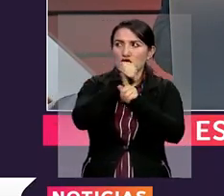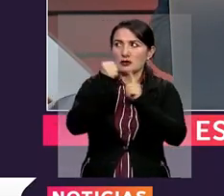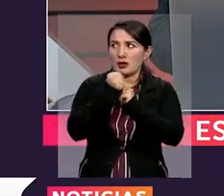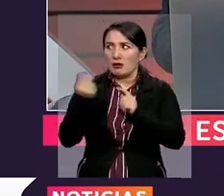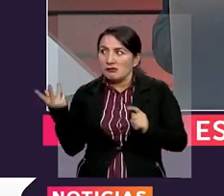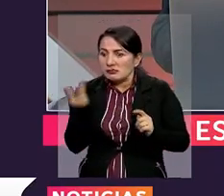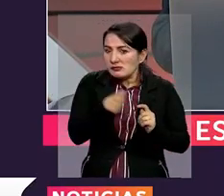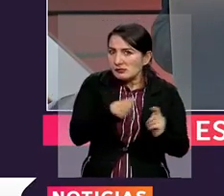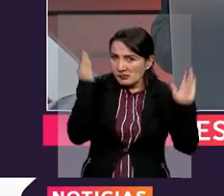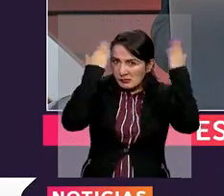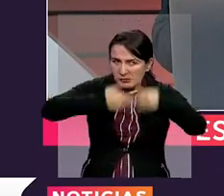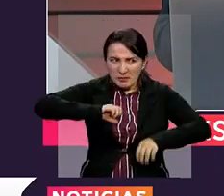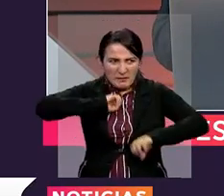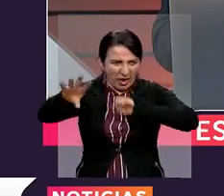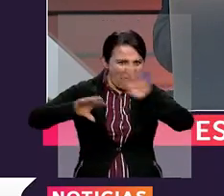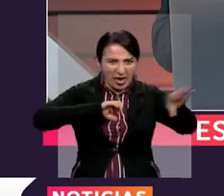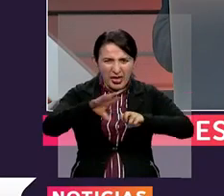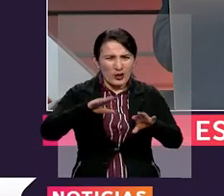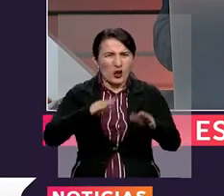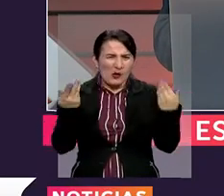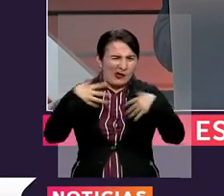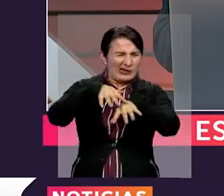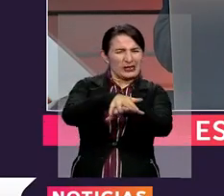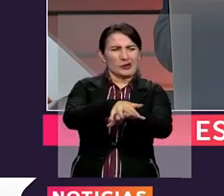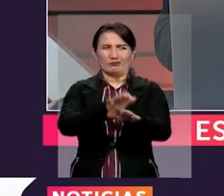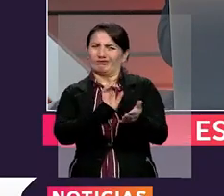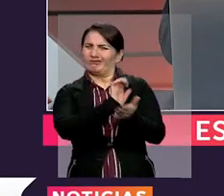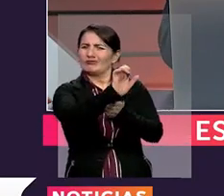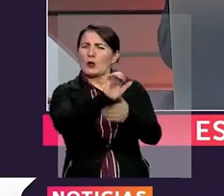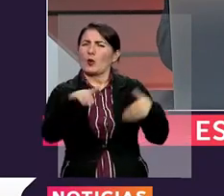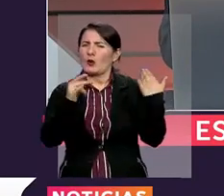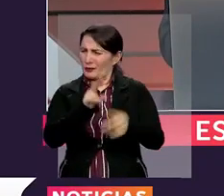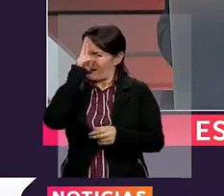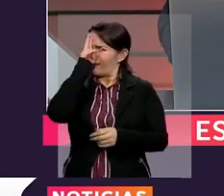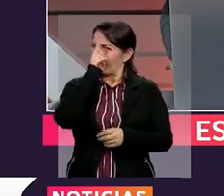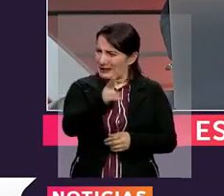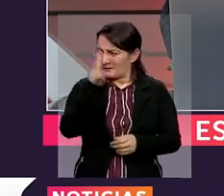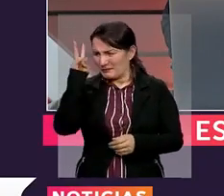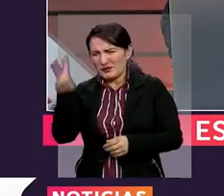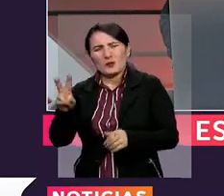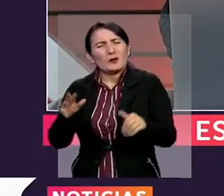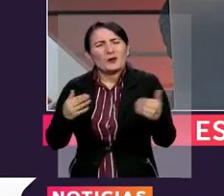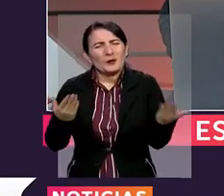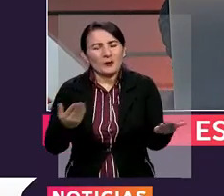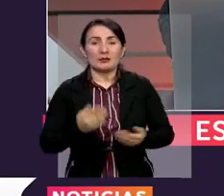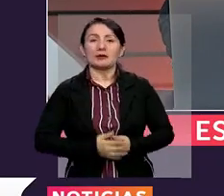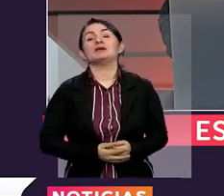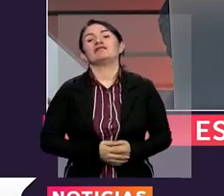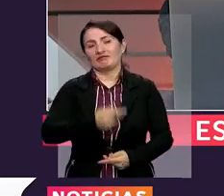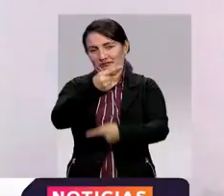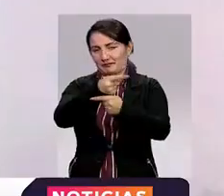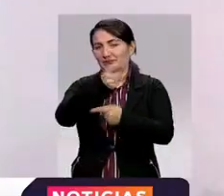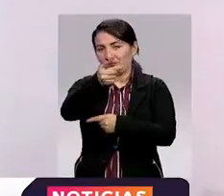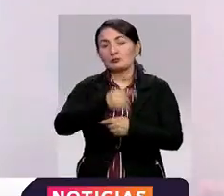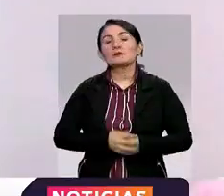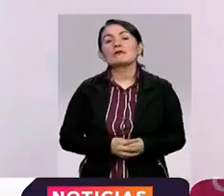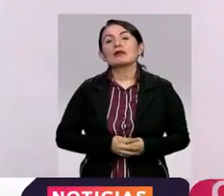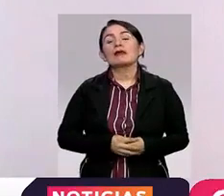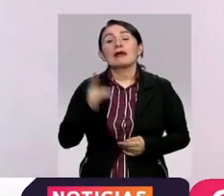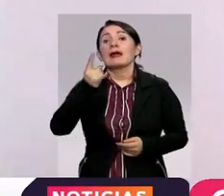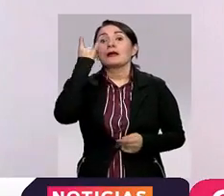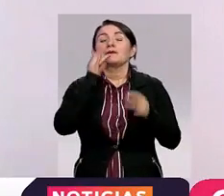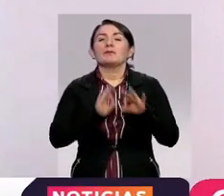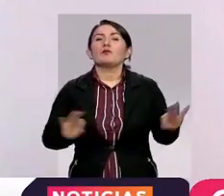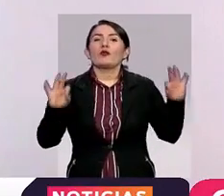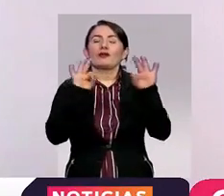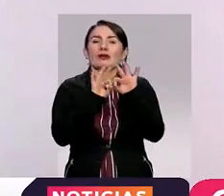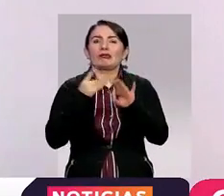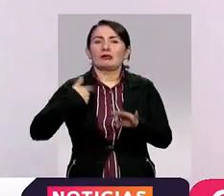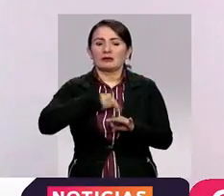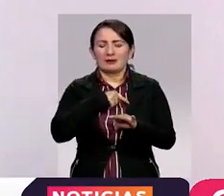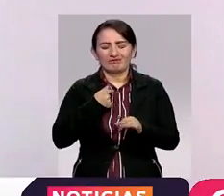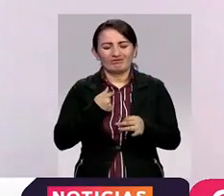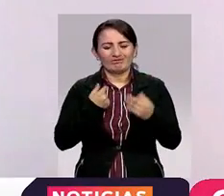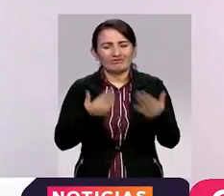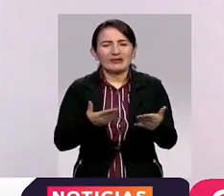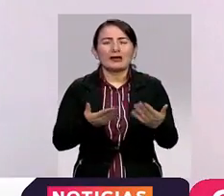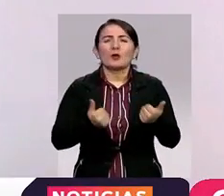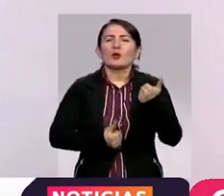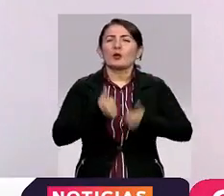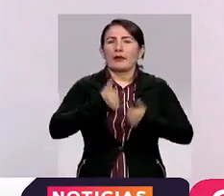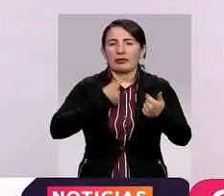HUMANOS COMO TAL EN MEDIO DE LAS